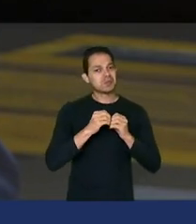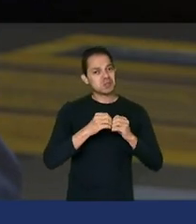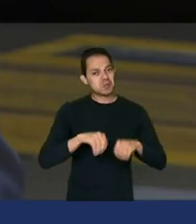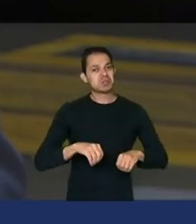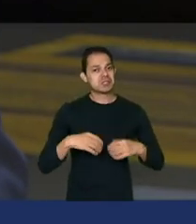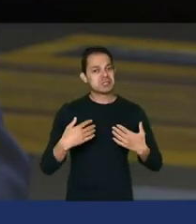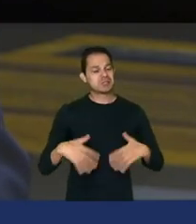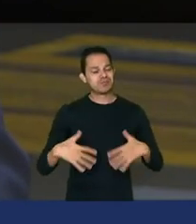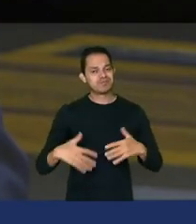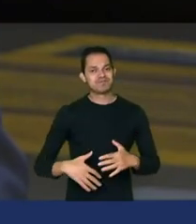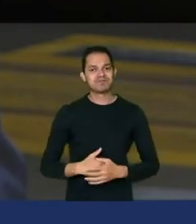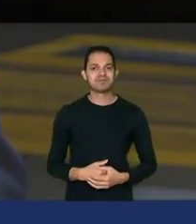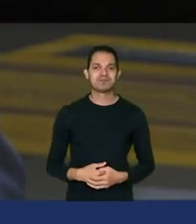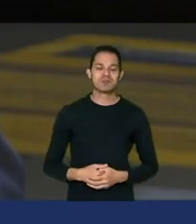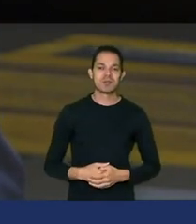INCLUSIVE CONSTAVA NA PRIMEIRA VERSÃO DO RELATÓRIO, E AO